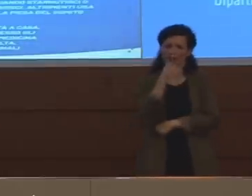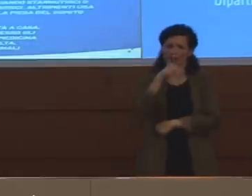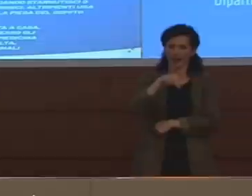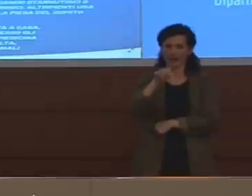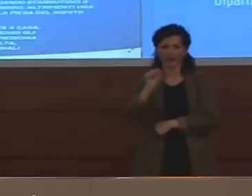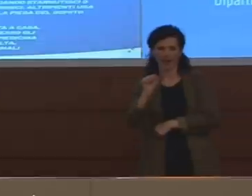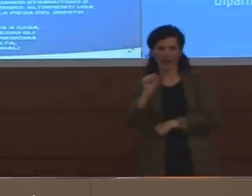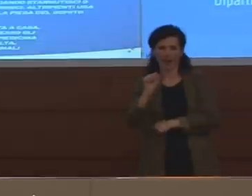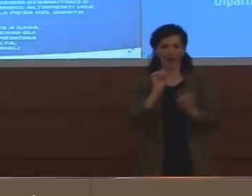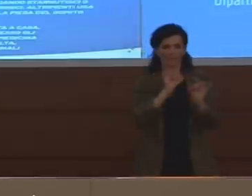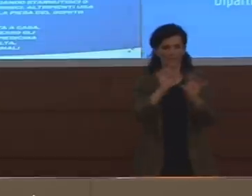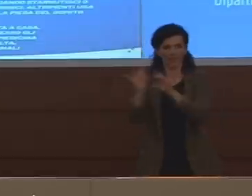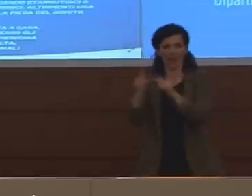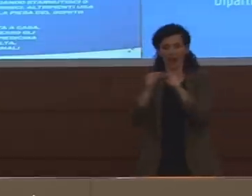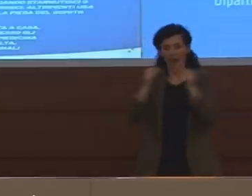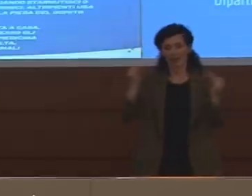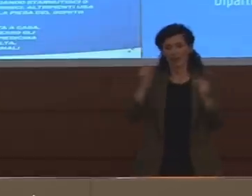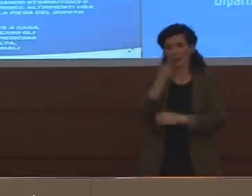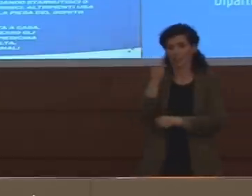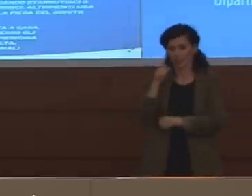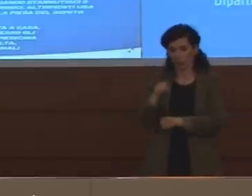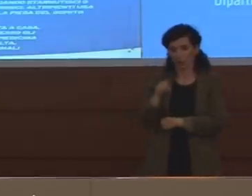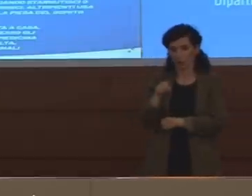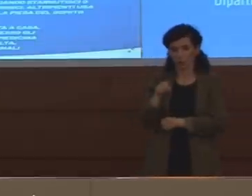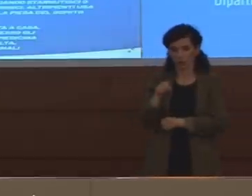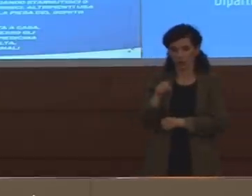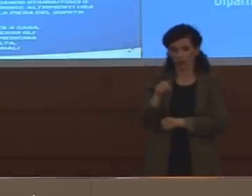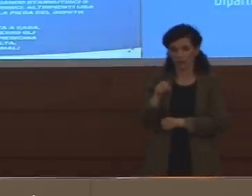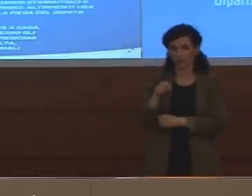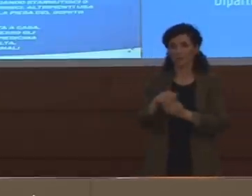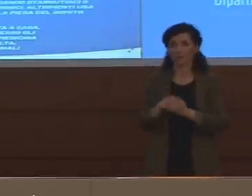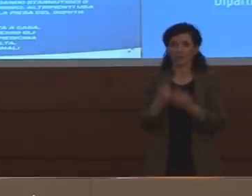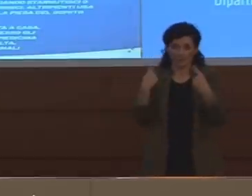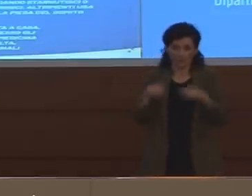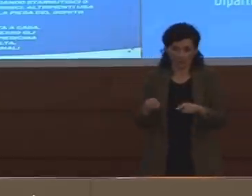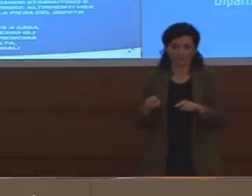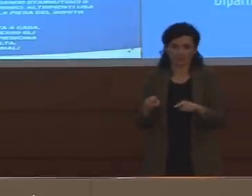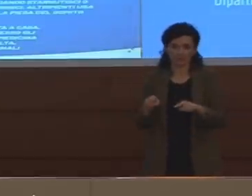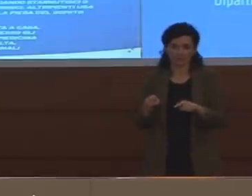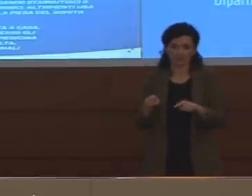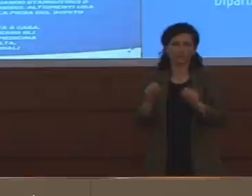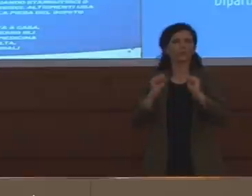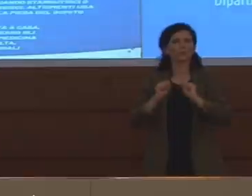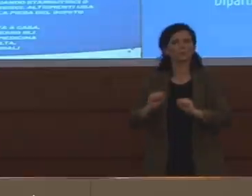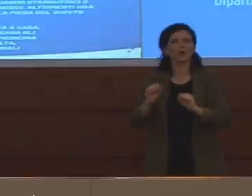tampone, perché in questo modo evidentemente avremo uno strumento in